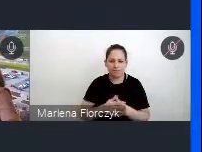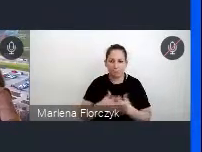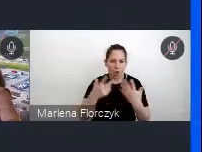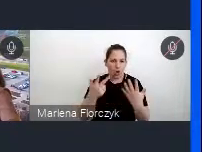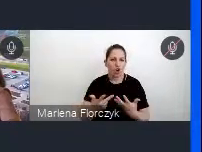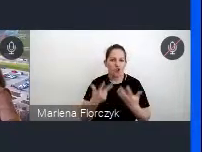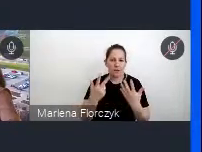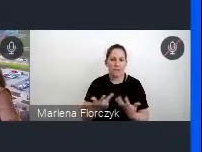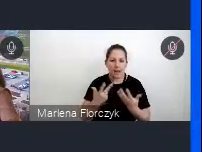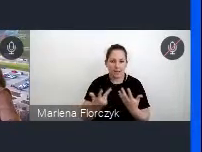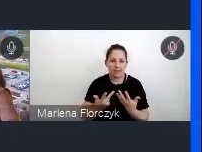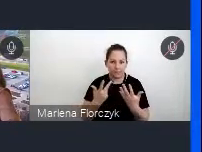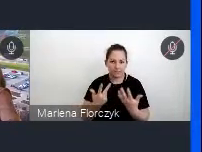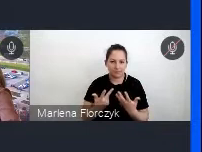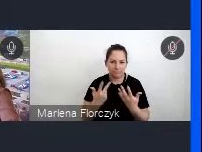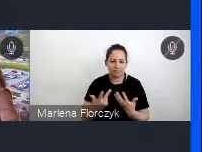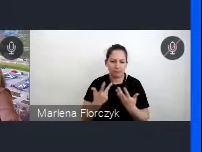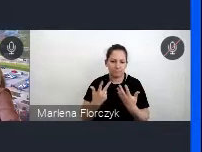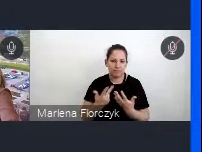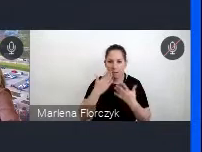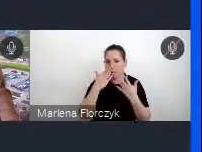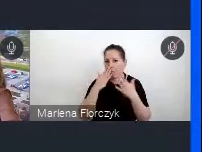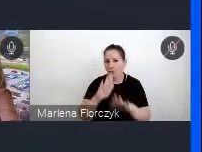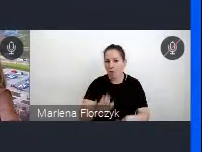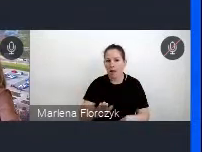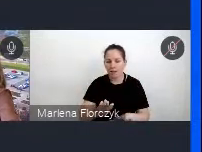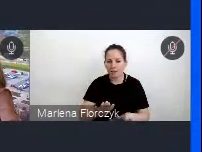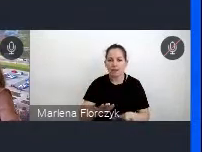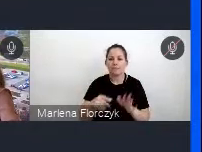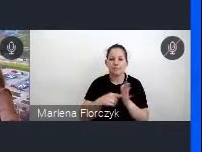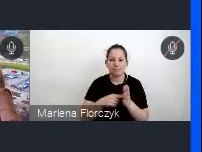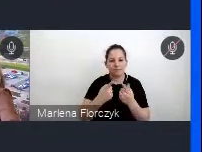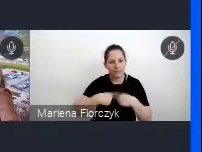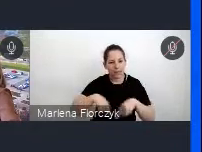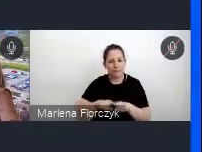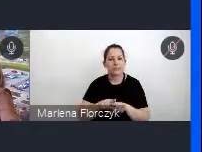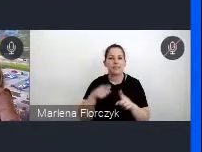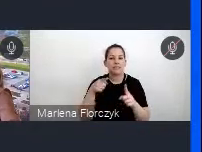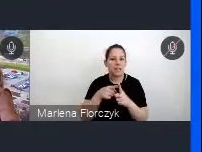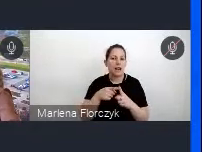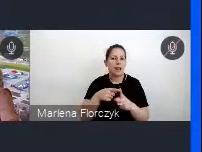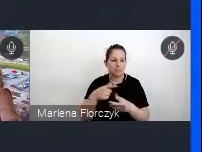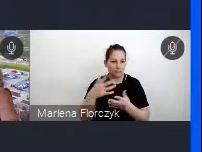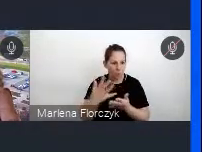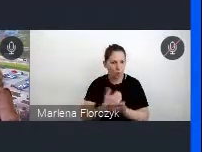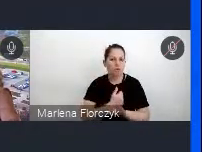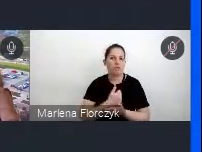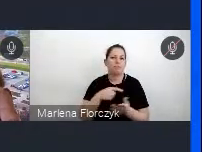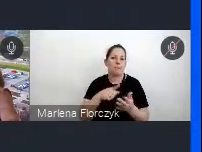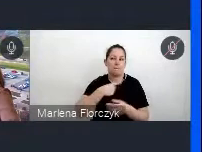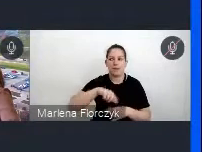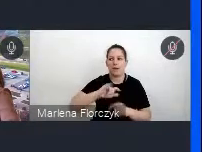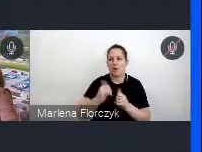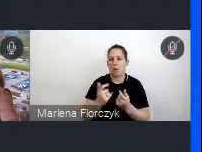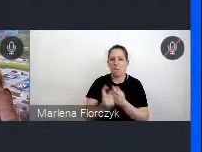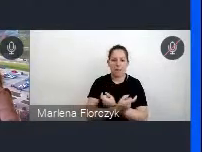żeby pokazać, że zrealizowane są cele, że osiągnęliśmy my jako państwo te wszystkie cele.